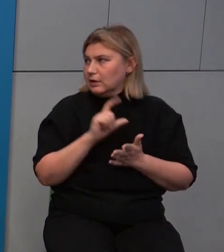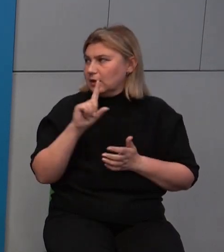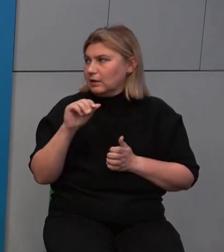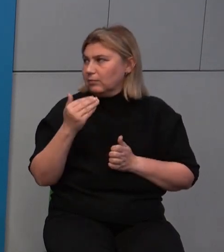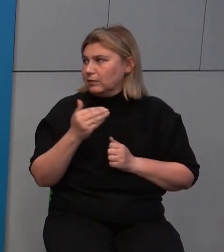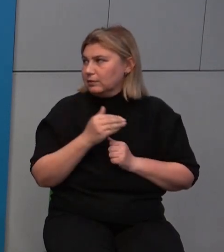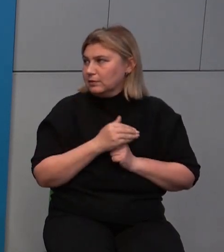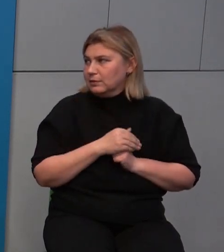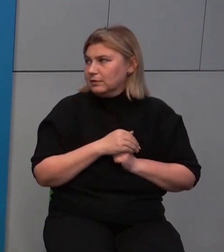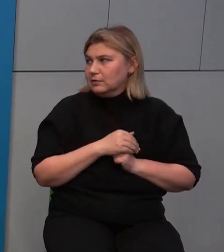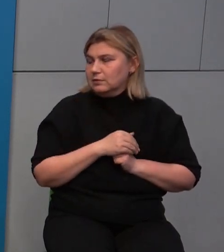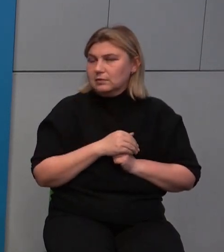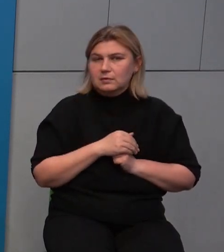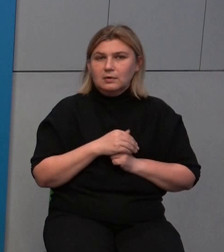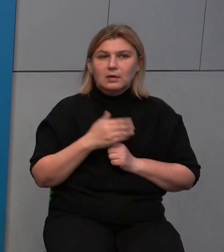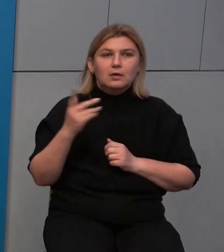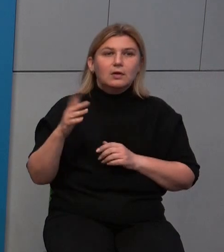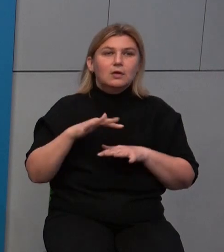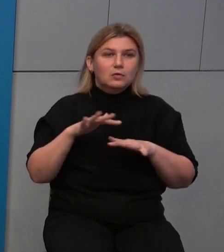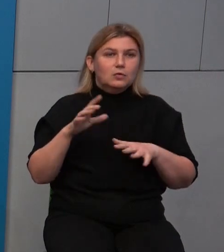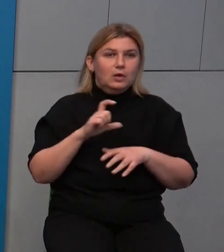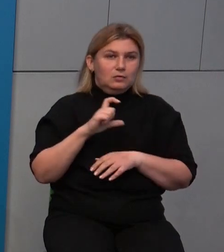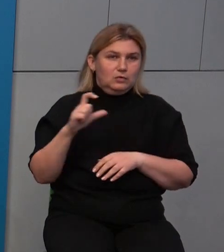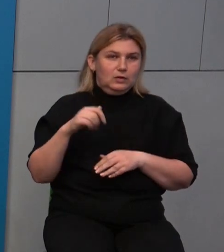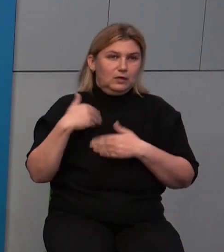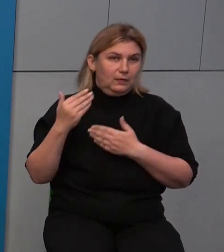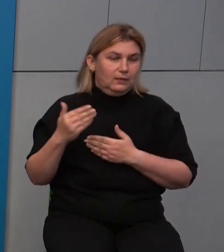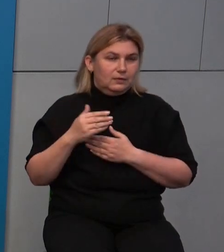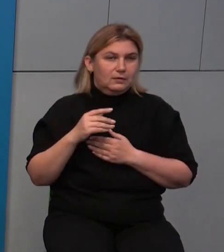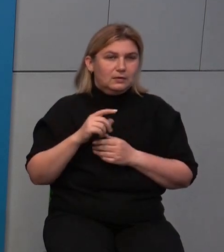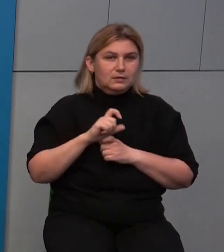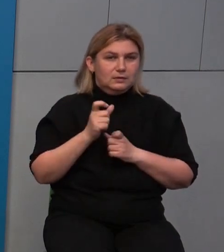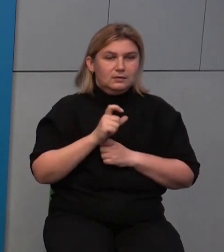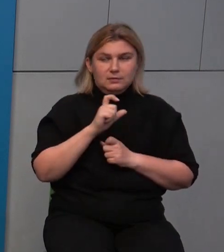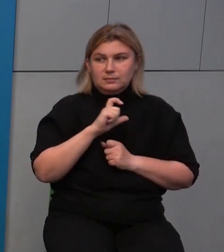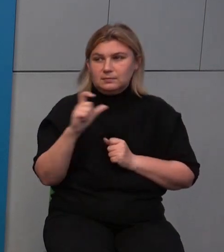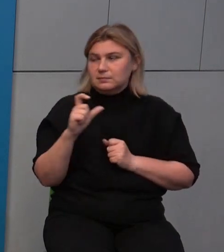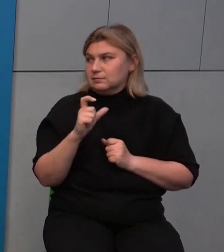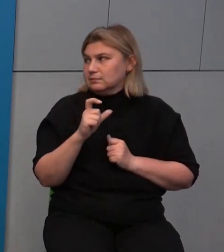Poświęciłam mu dosyć dużo czasu, chociaż oczywiście też cały czas